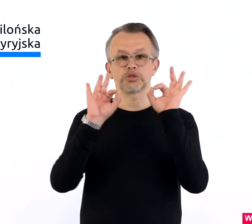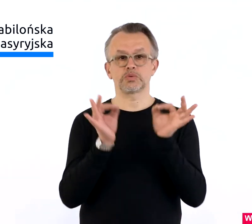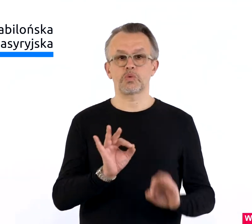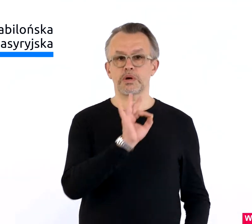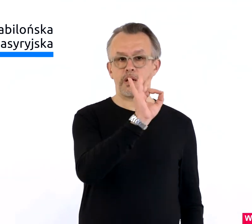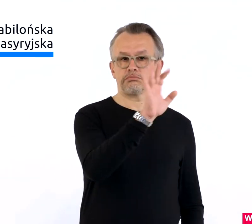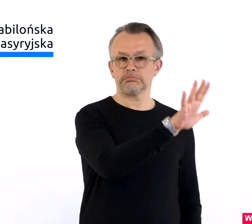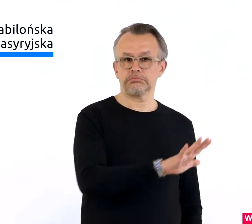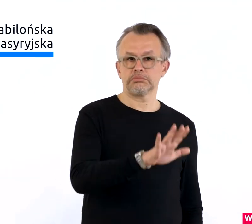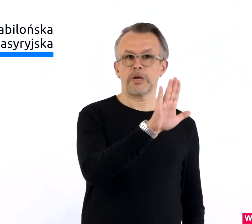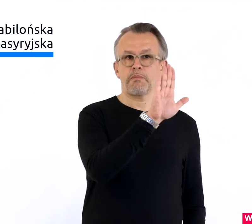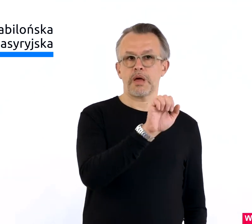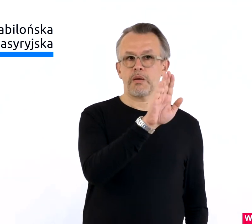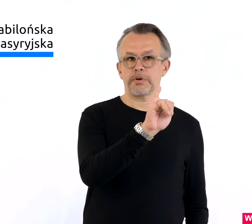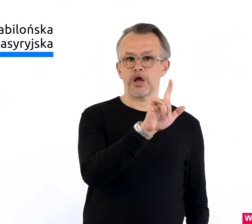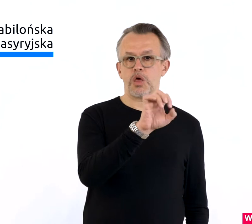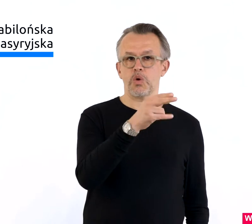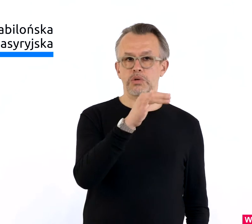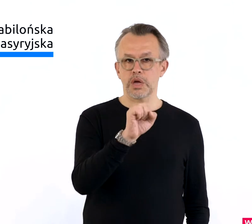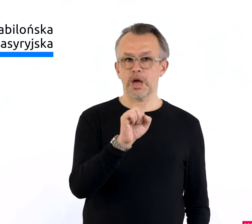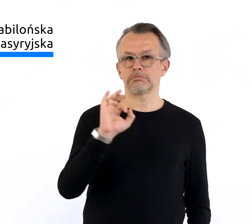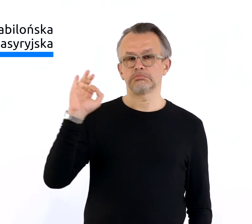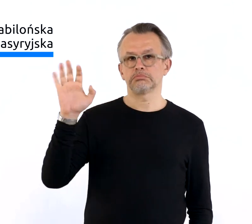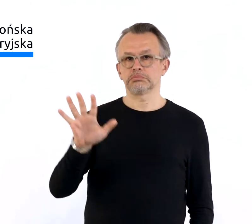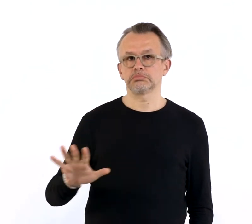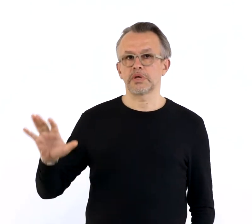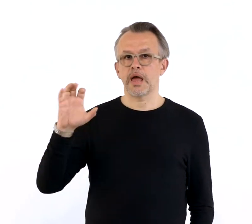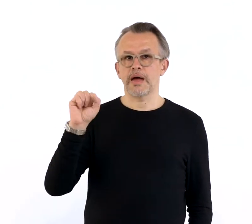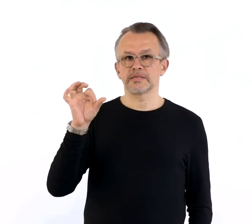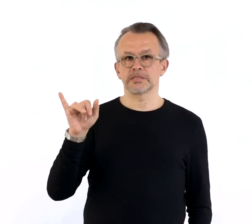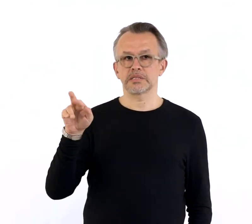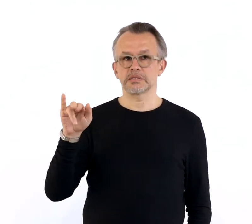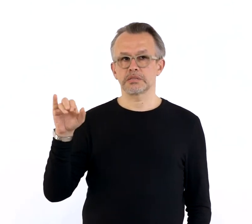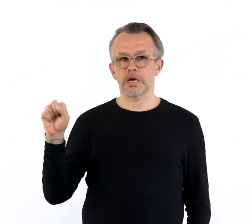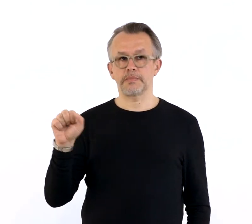Sztuka babilońska i asyryjska